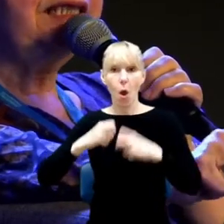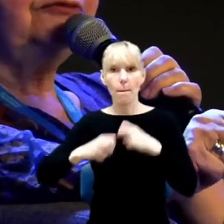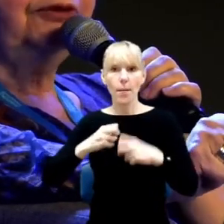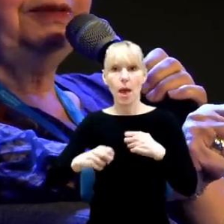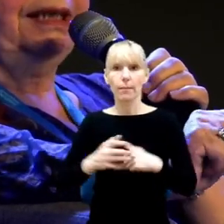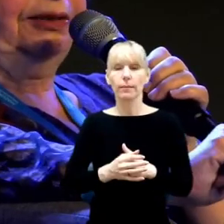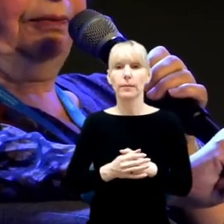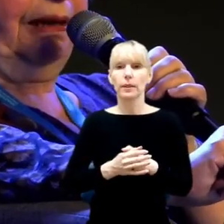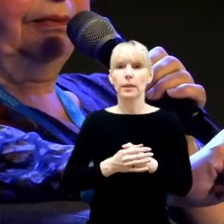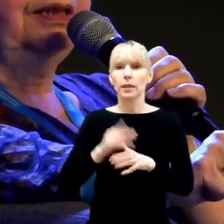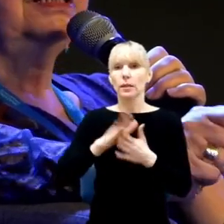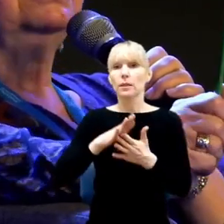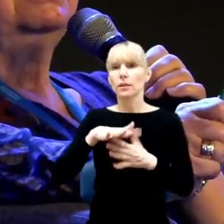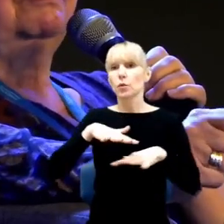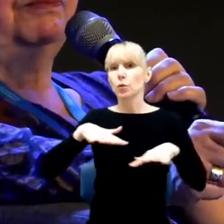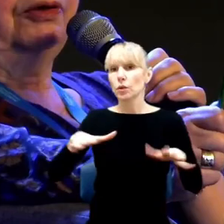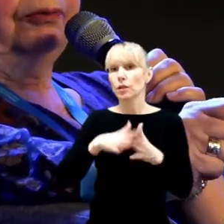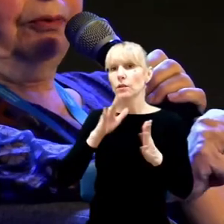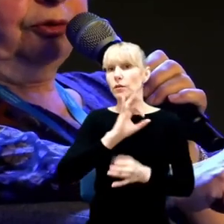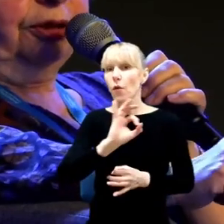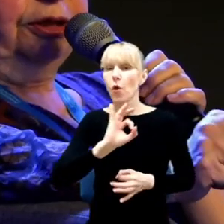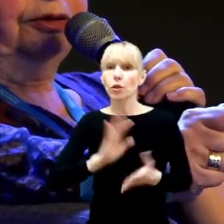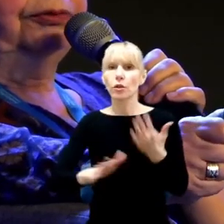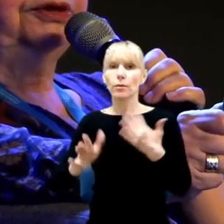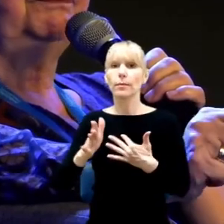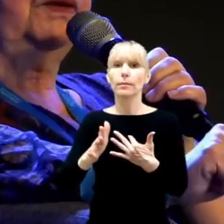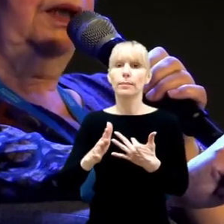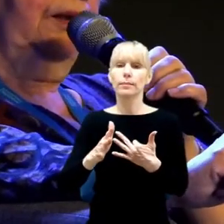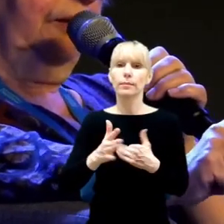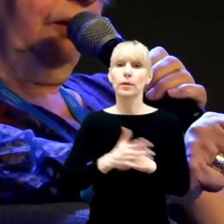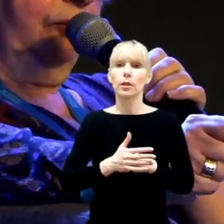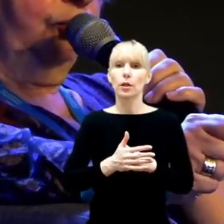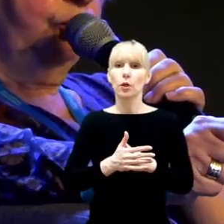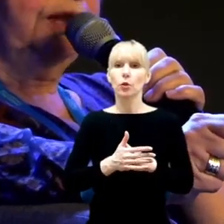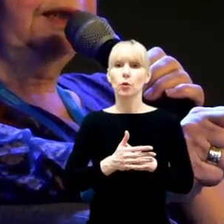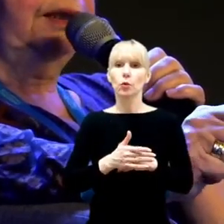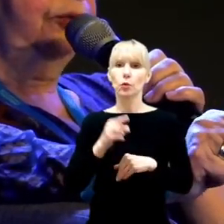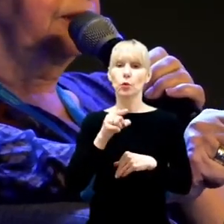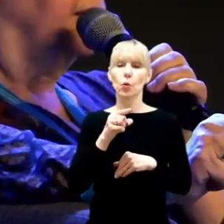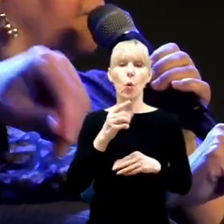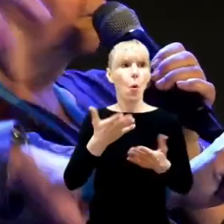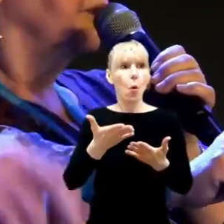ze swoimi zasobami, bo odziedziczyły duży zasób